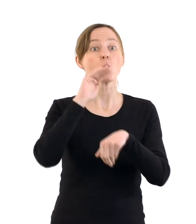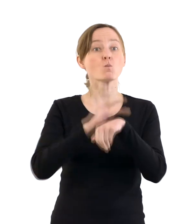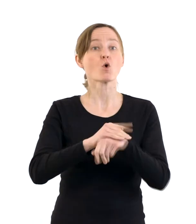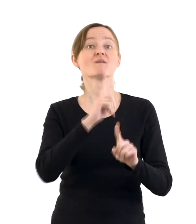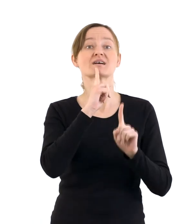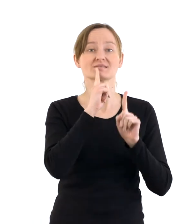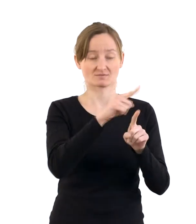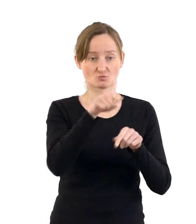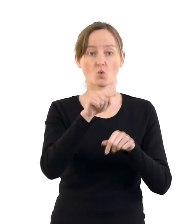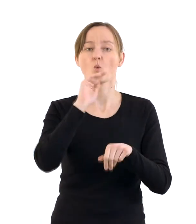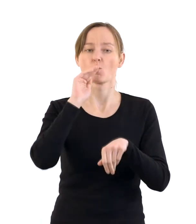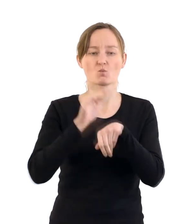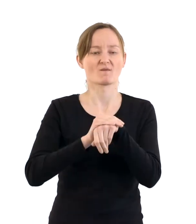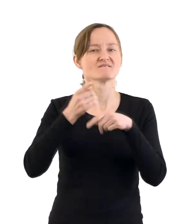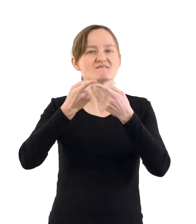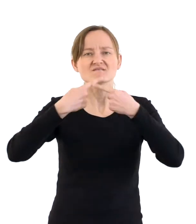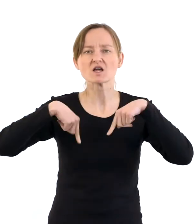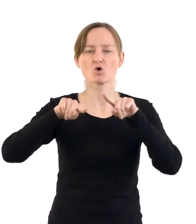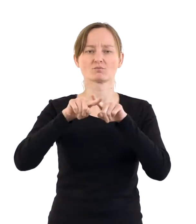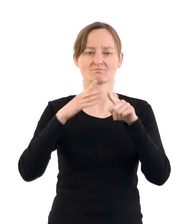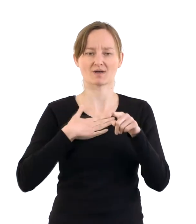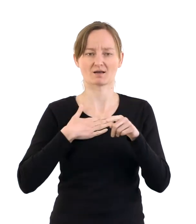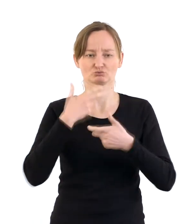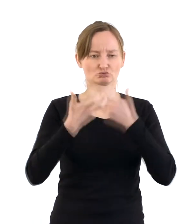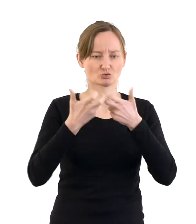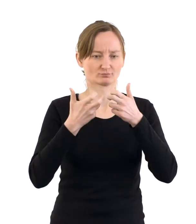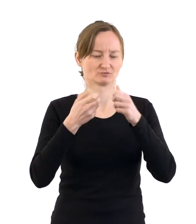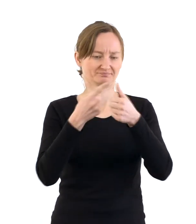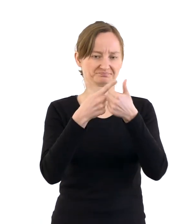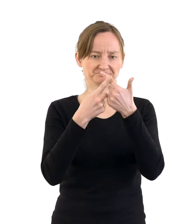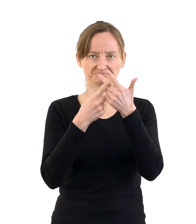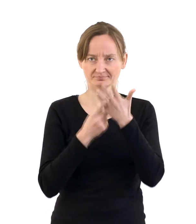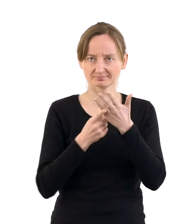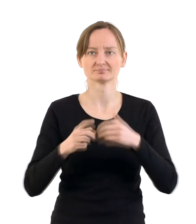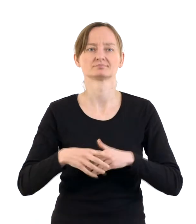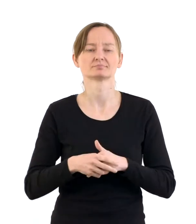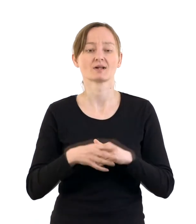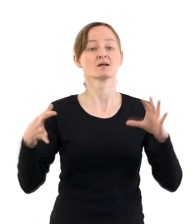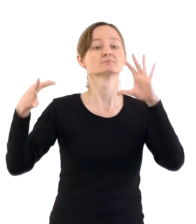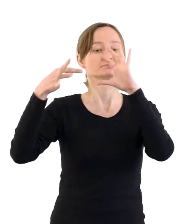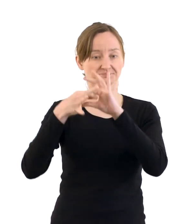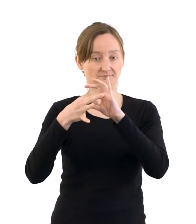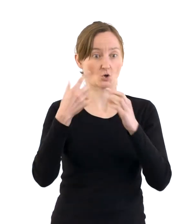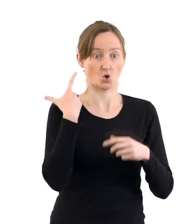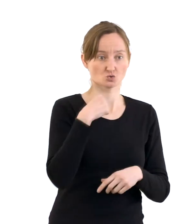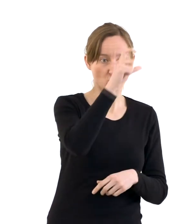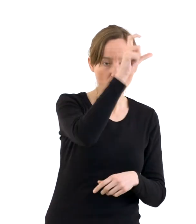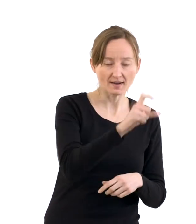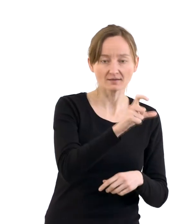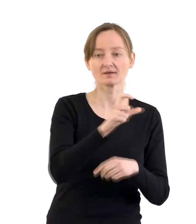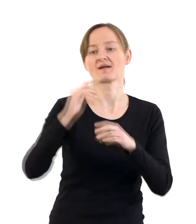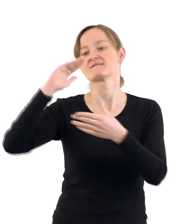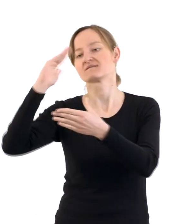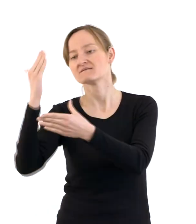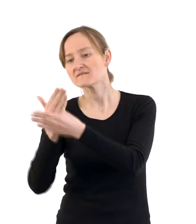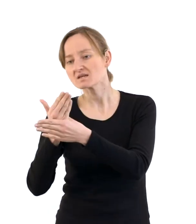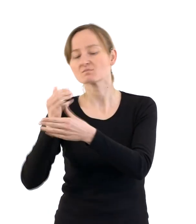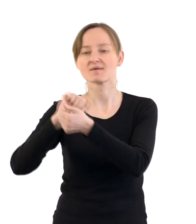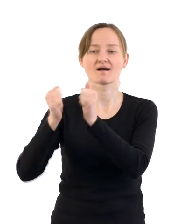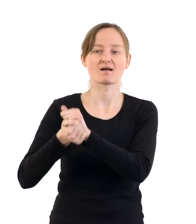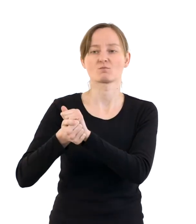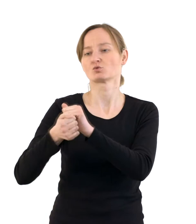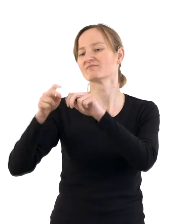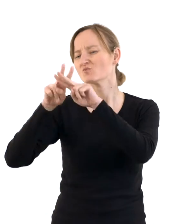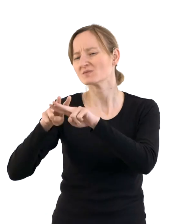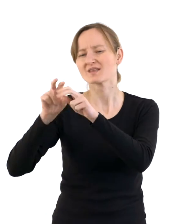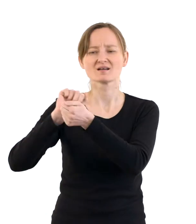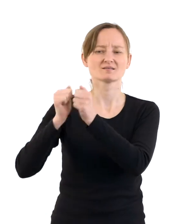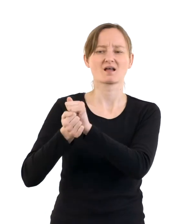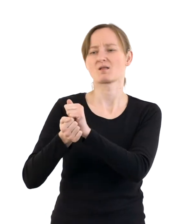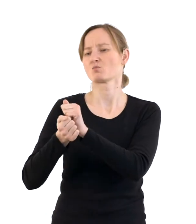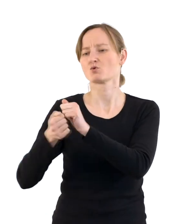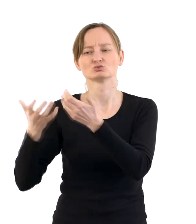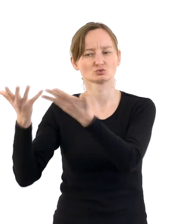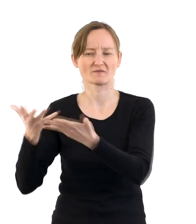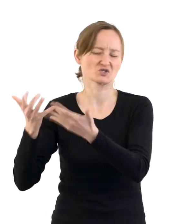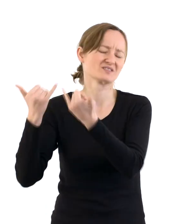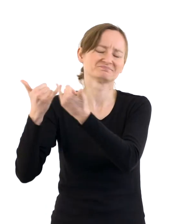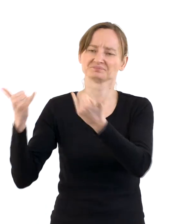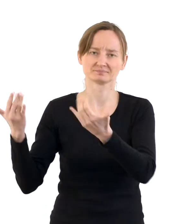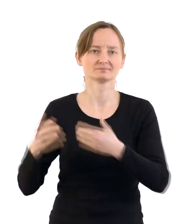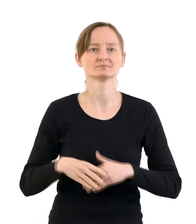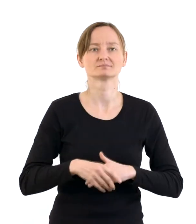Umowa zlecenie jest umową o wykonanie określonych czynności na rzecz osób, firm, stowarzyszeń, fundacji